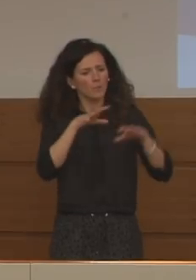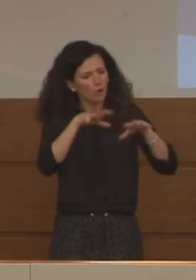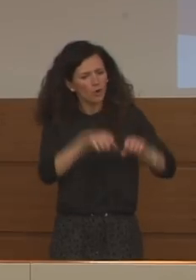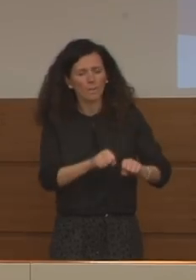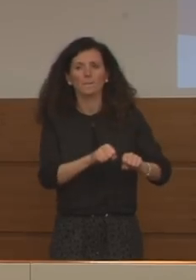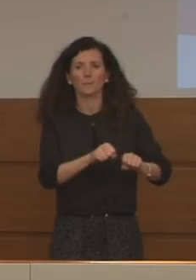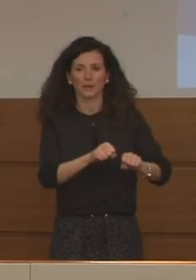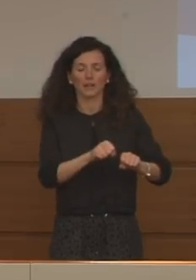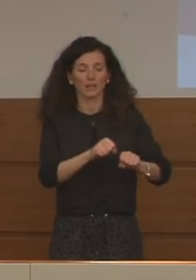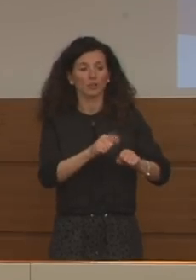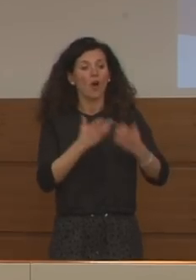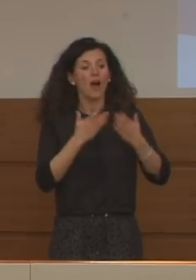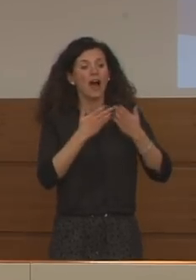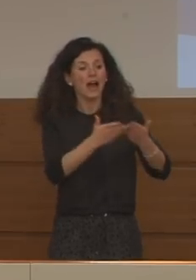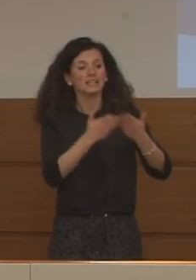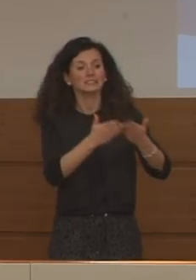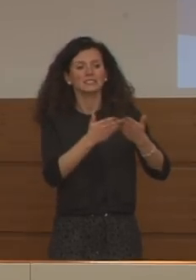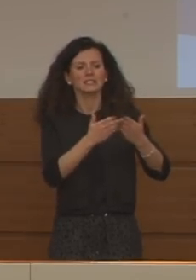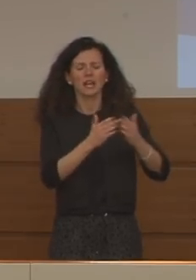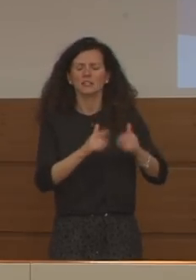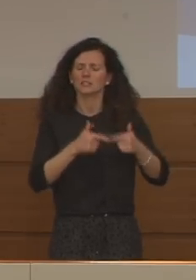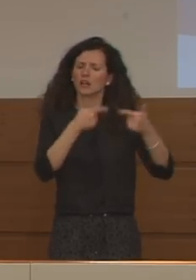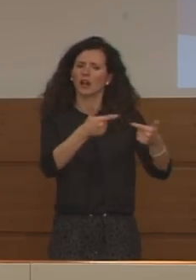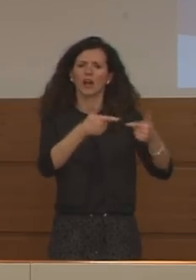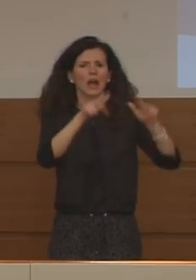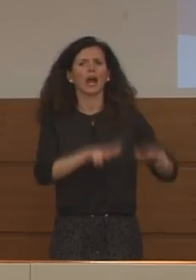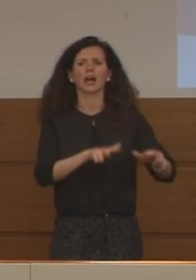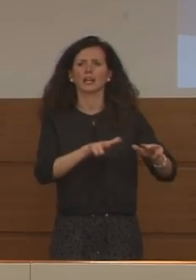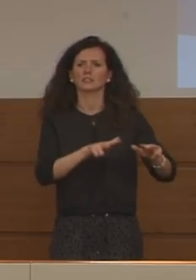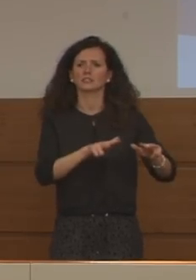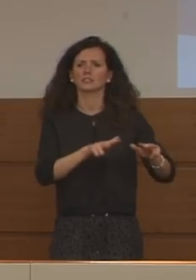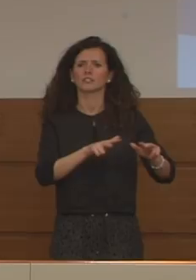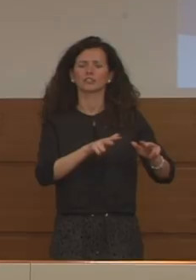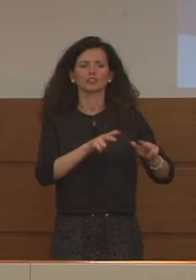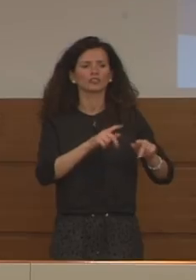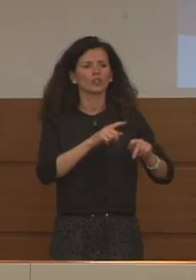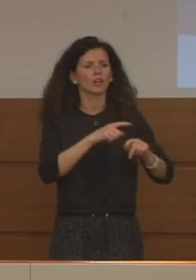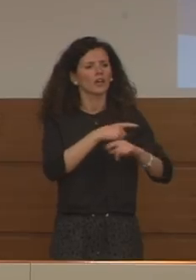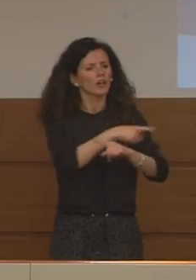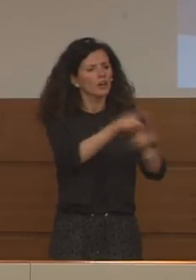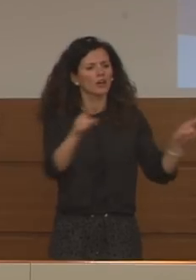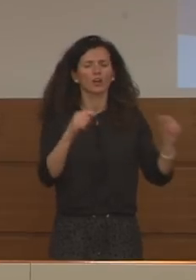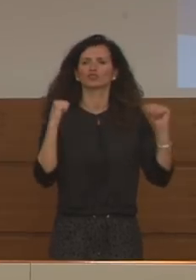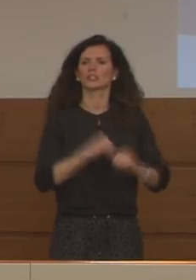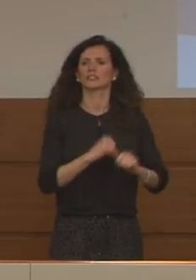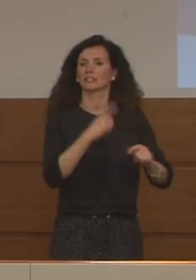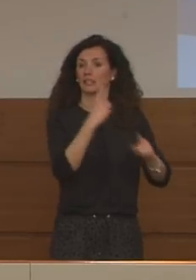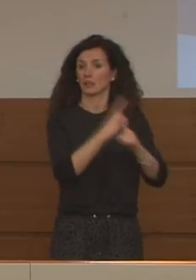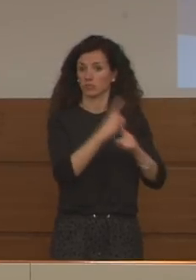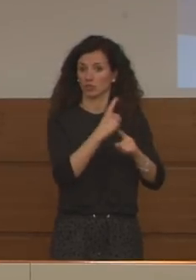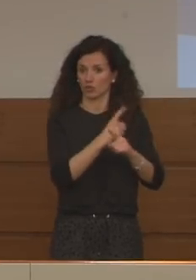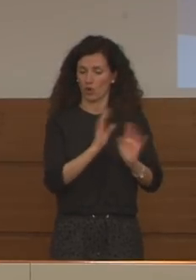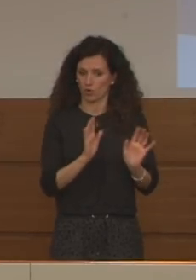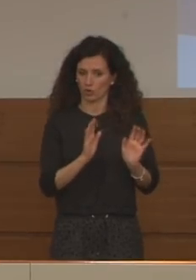livello di assistenza venga erogato a tutti i cittadini che hanno bisogno. Vorrei però enfatizzare, riprendendo un